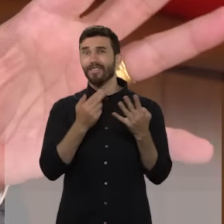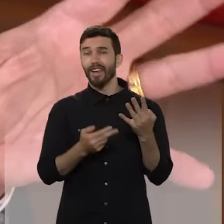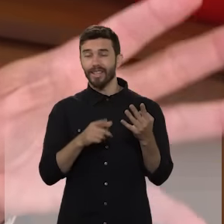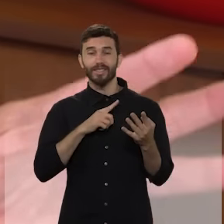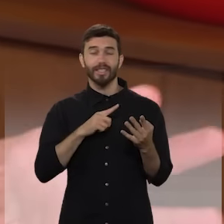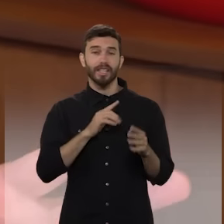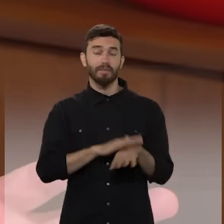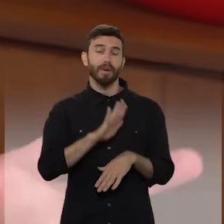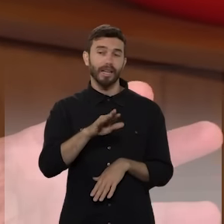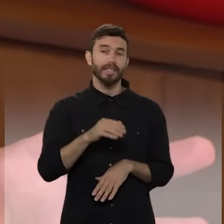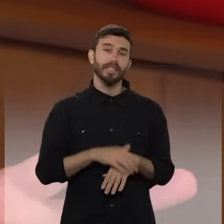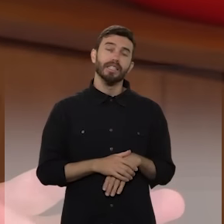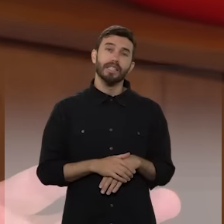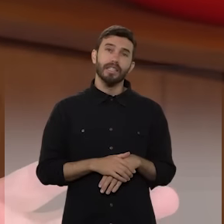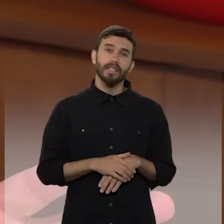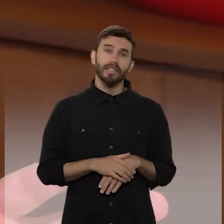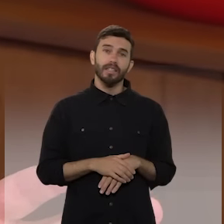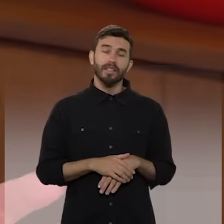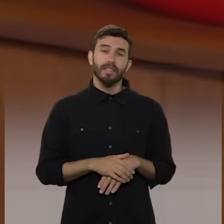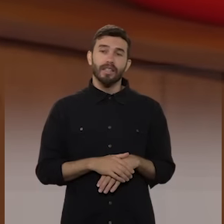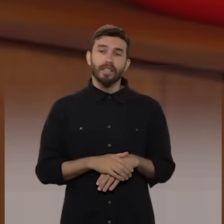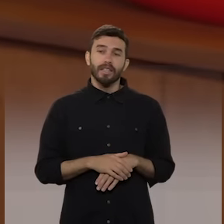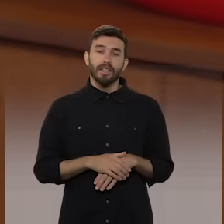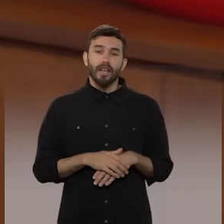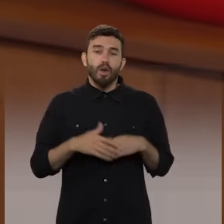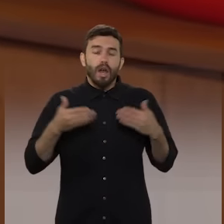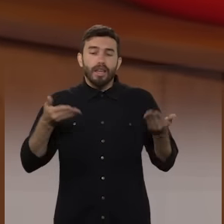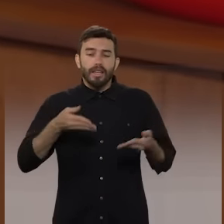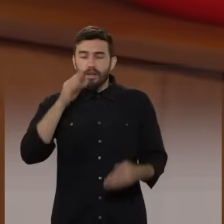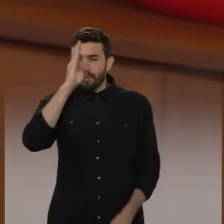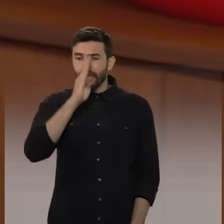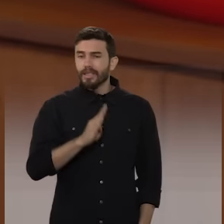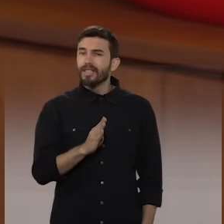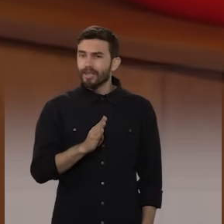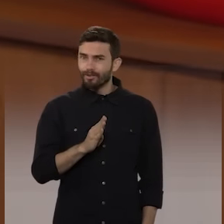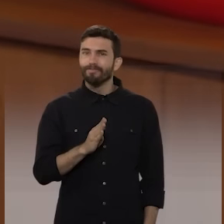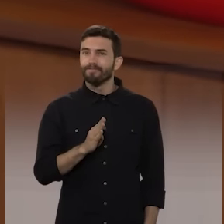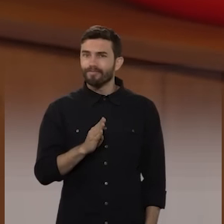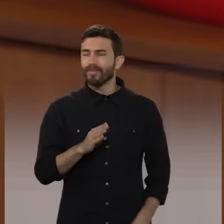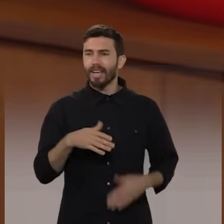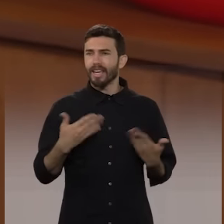isso talvez seja já mais ajustado. Mas o Brasil hoje, hoje o Brasil não fala